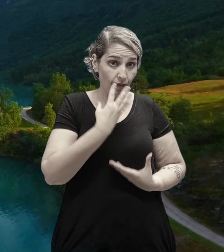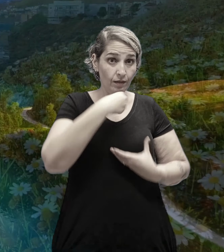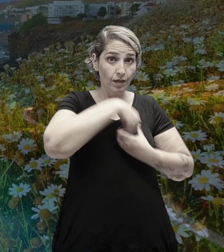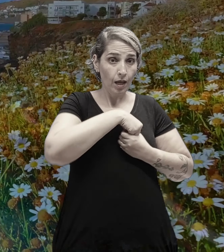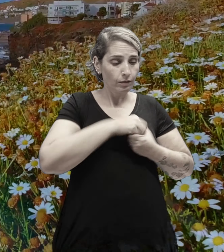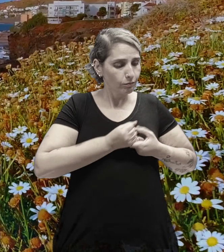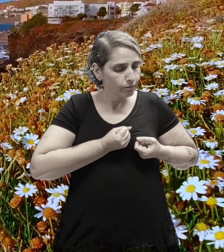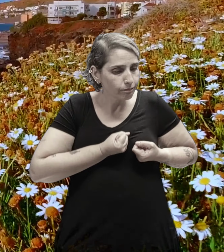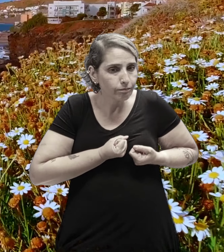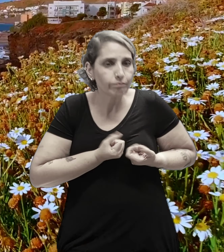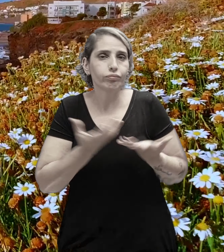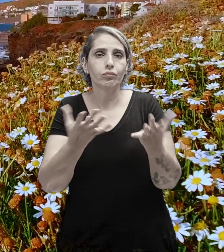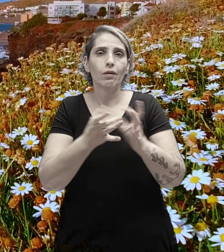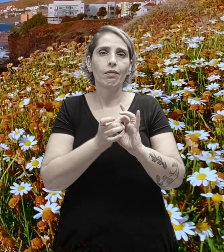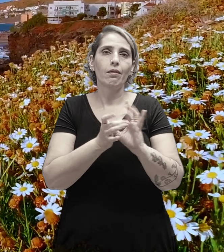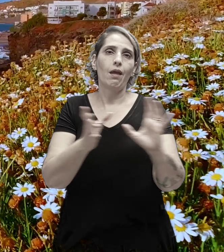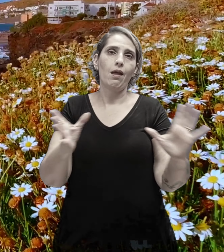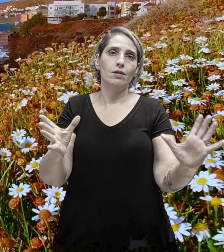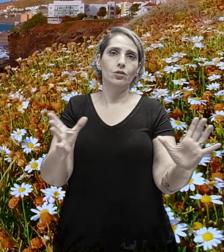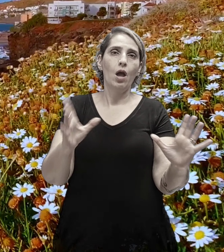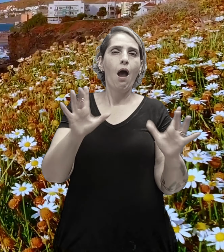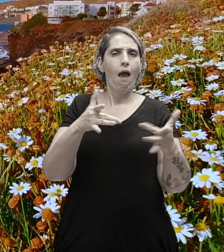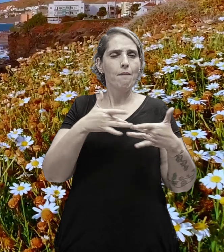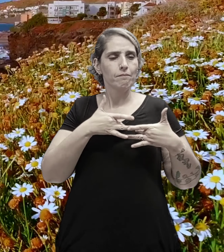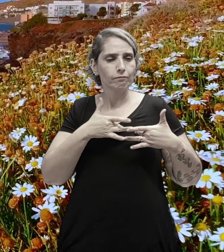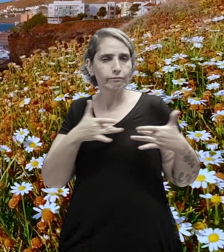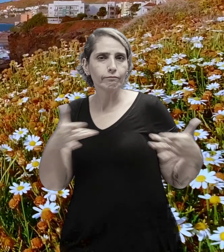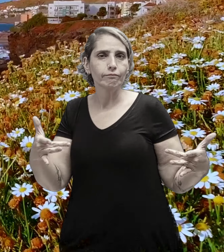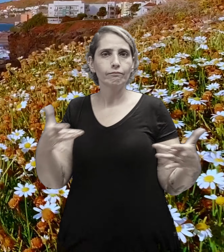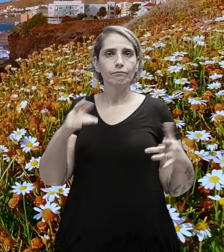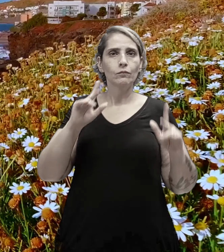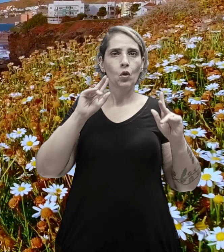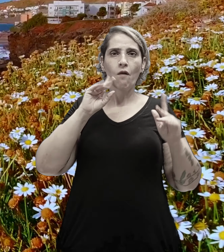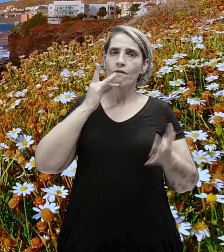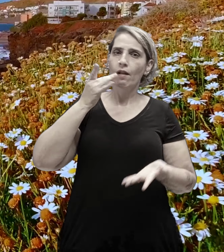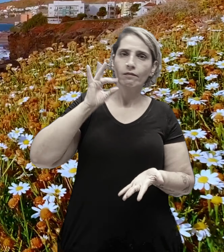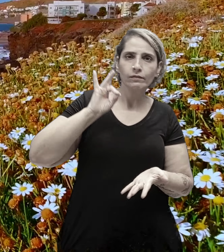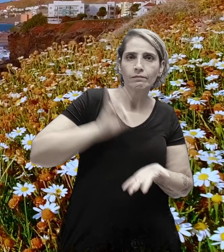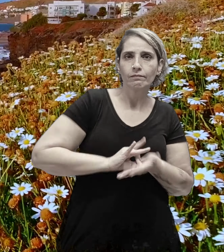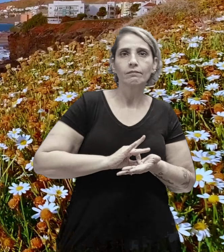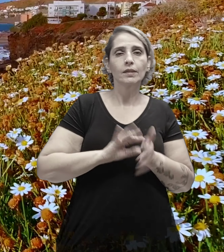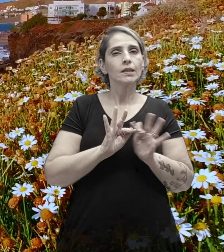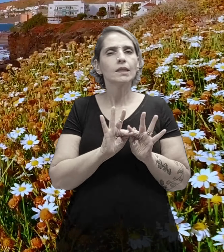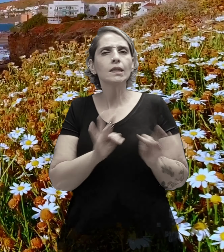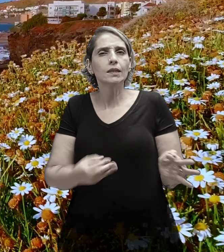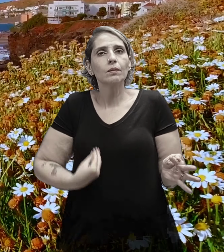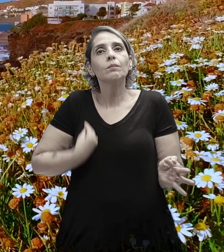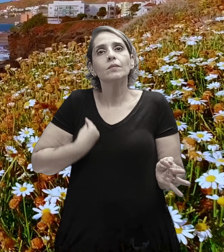se manifeste e agir com bondade, honestidade e simplicidade,